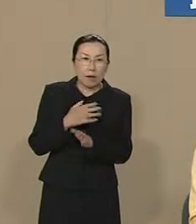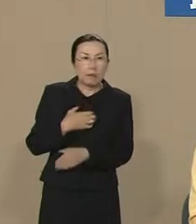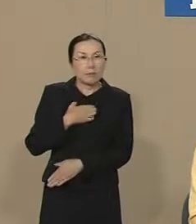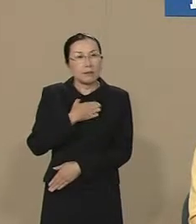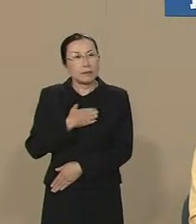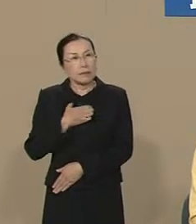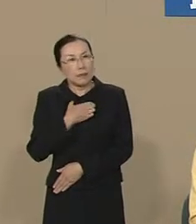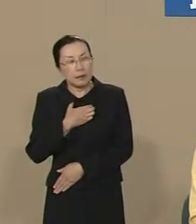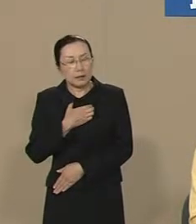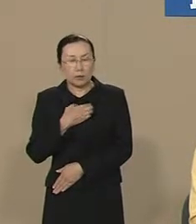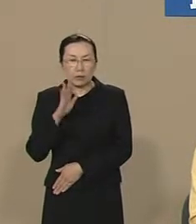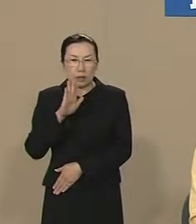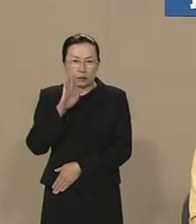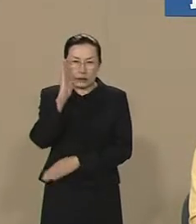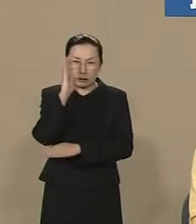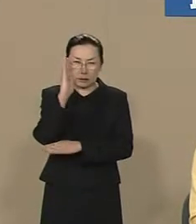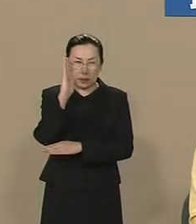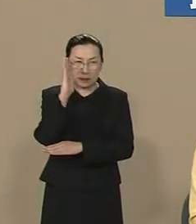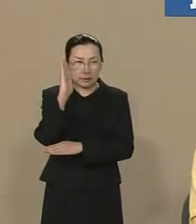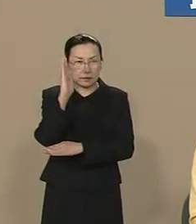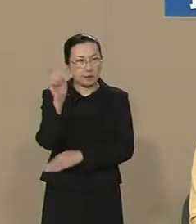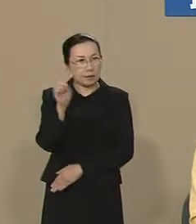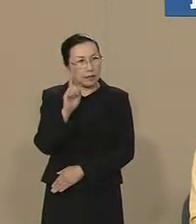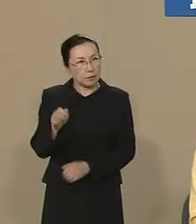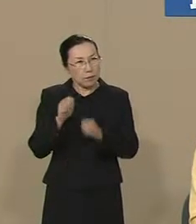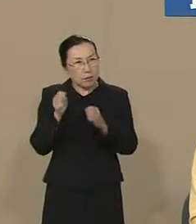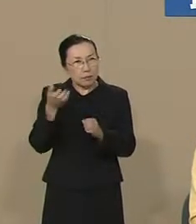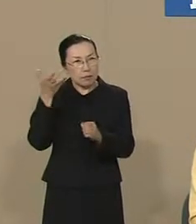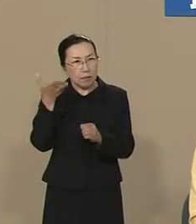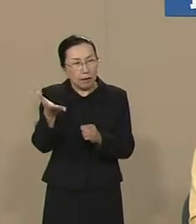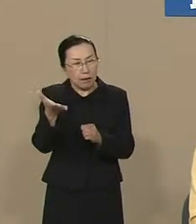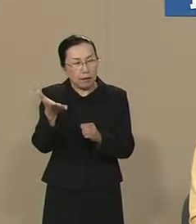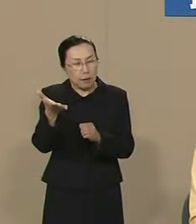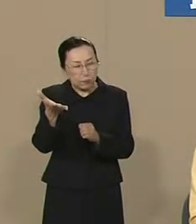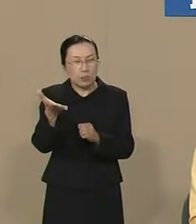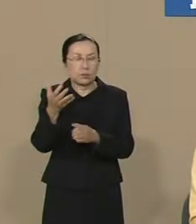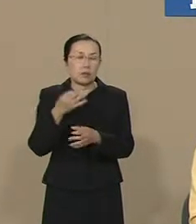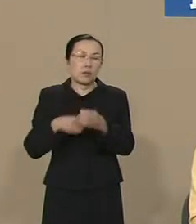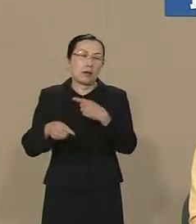一体､政治は 何をしているんだろうと､ そんな声を聞きます｡